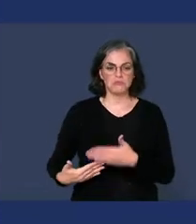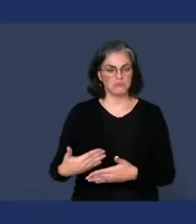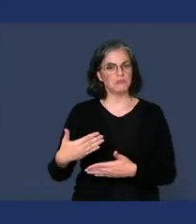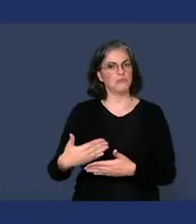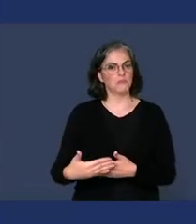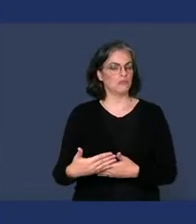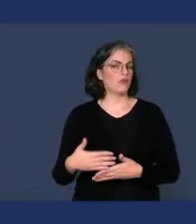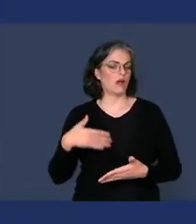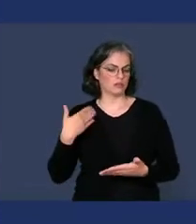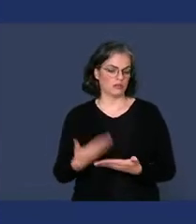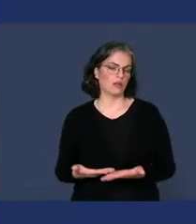ESSA TEM SIDO A POSTURA DESTA CASA. QUANDO NOSSA APROVAMOS,